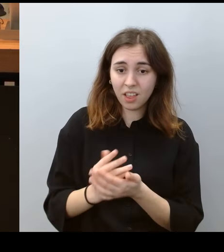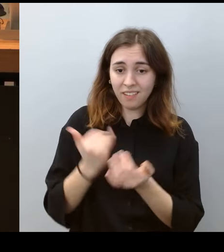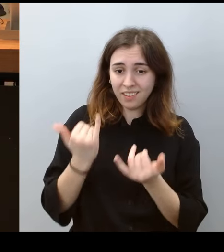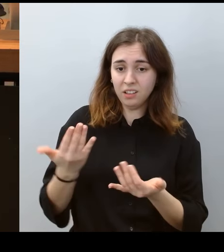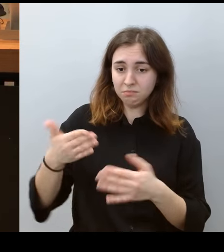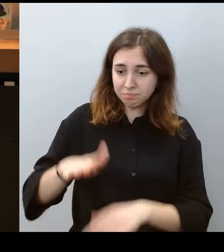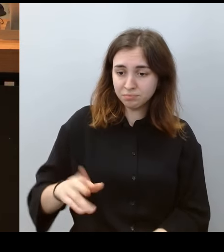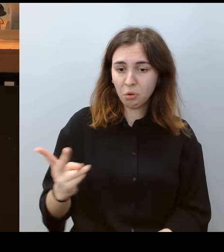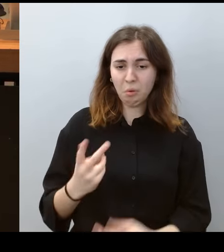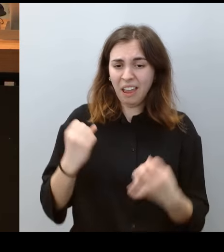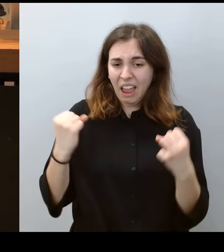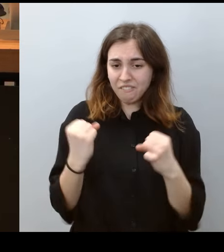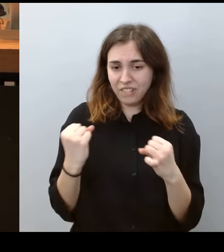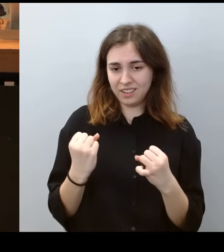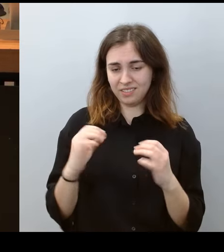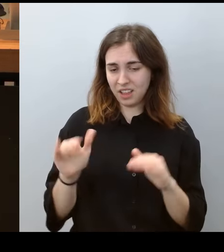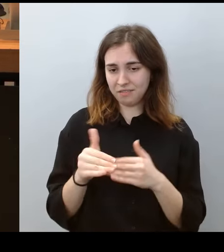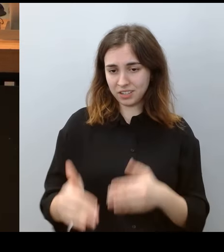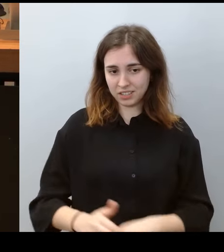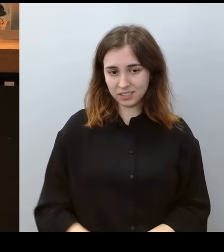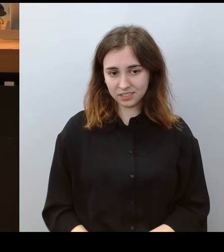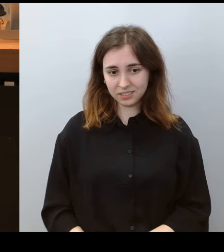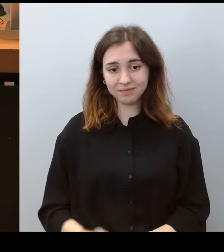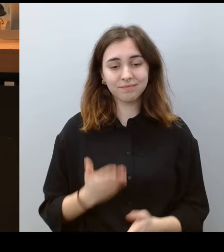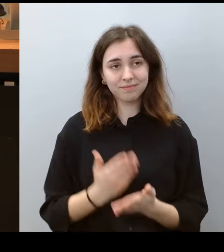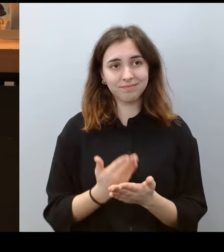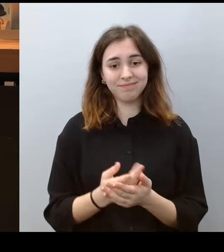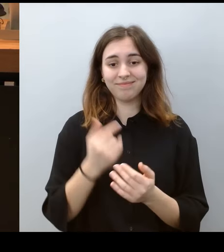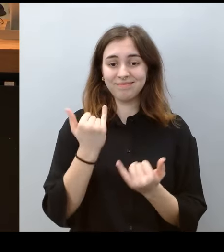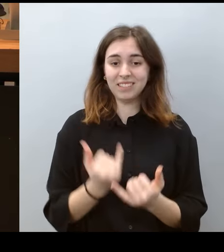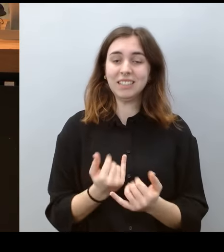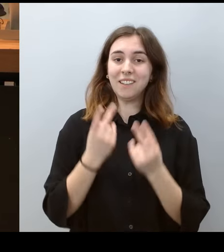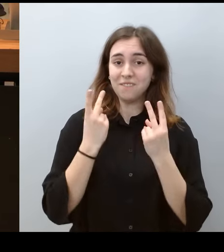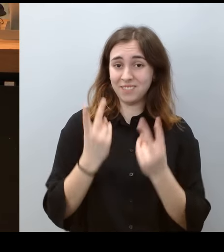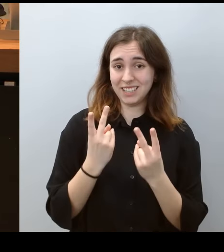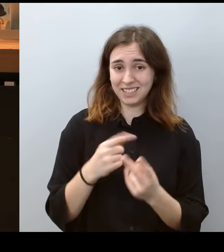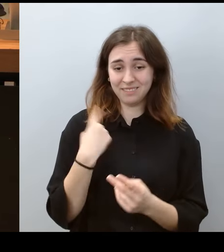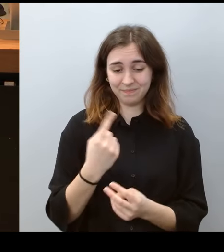Wir sollten uns deshalb bei unseren gemeinsamen Überlegungen nicht nur